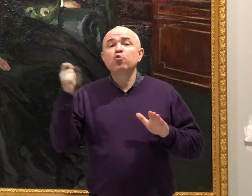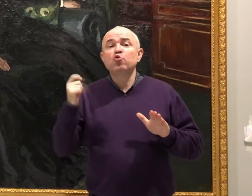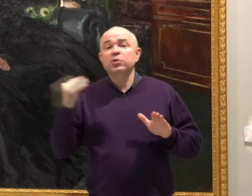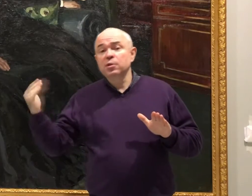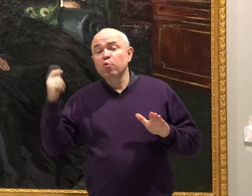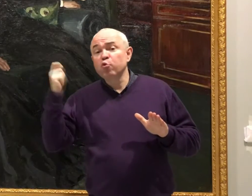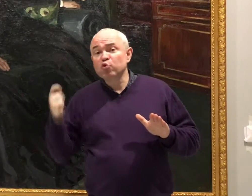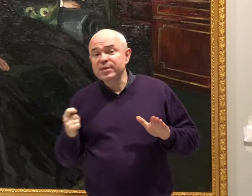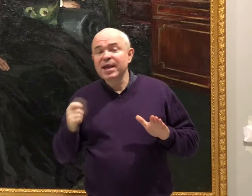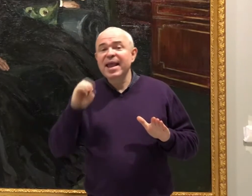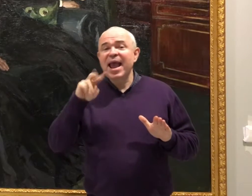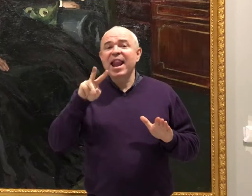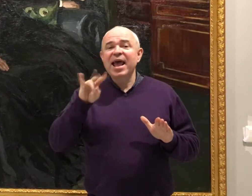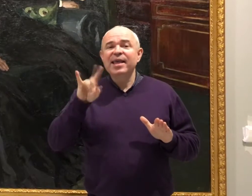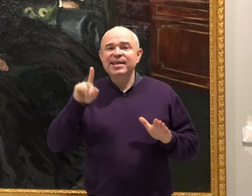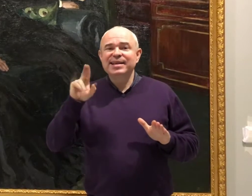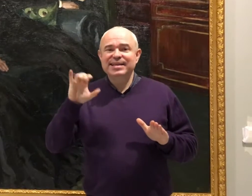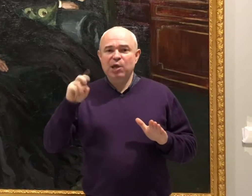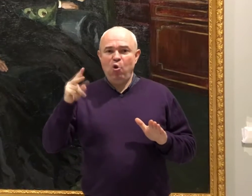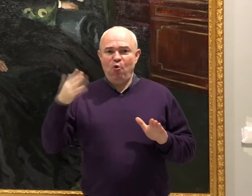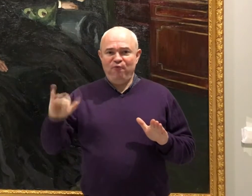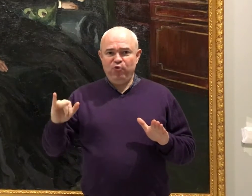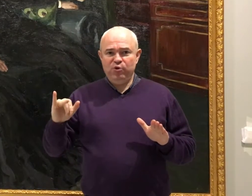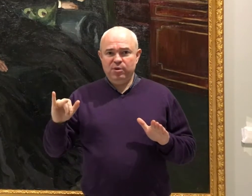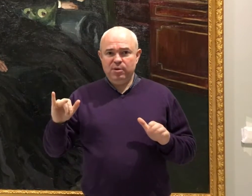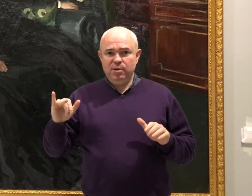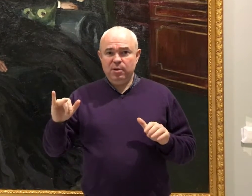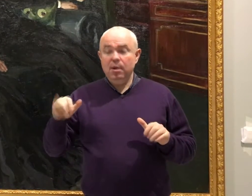работ художницы Елены Киселевой.